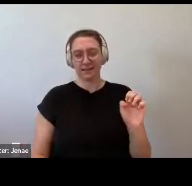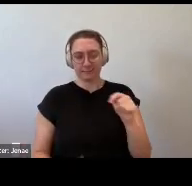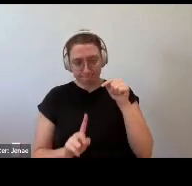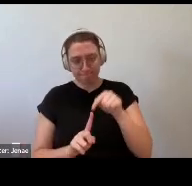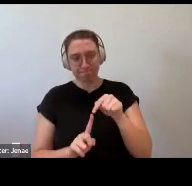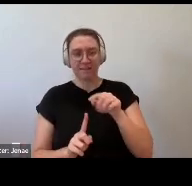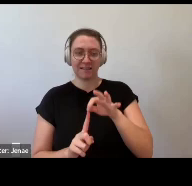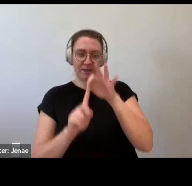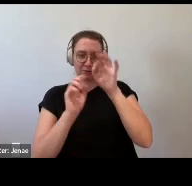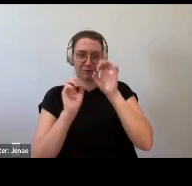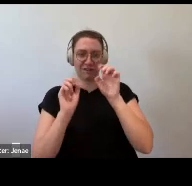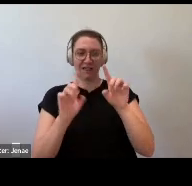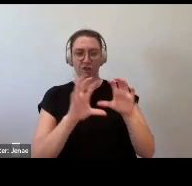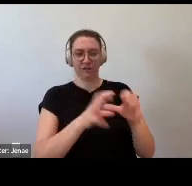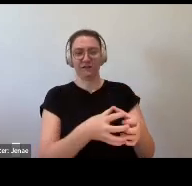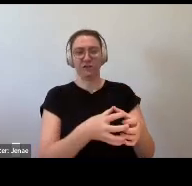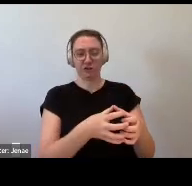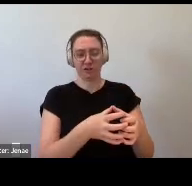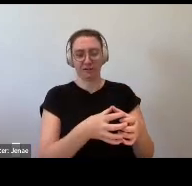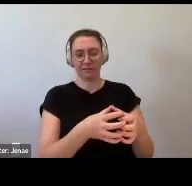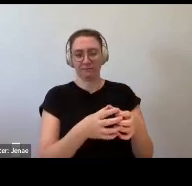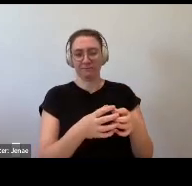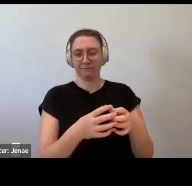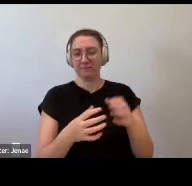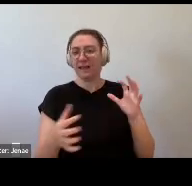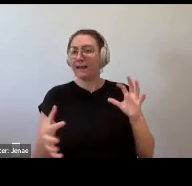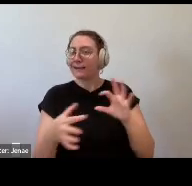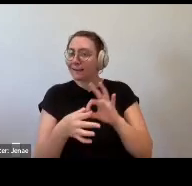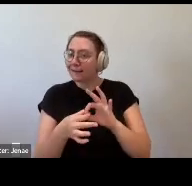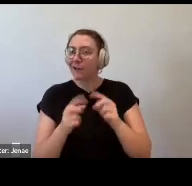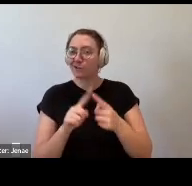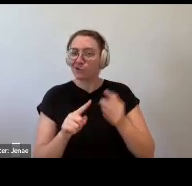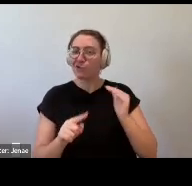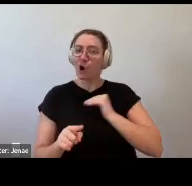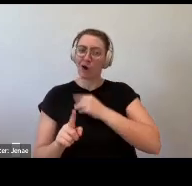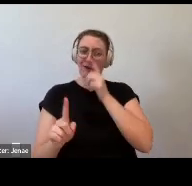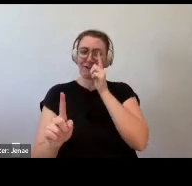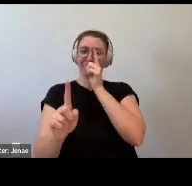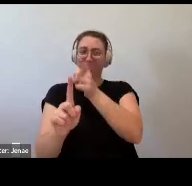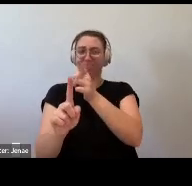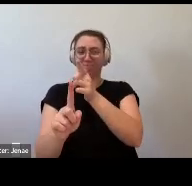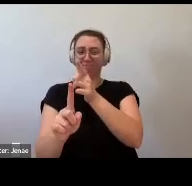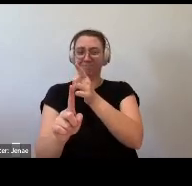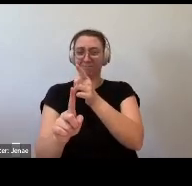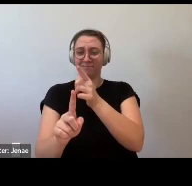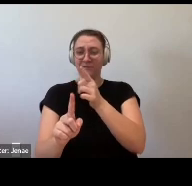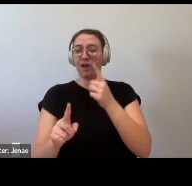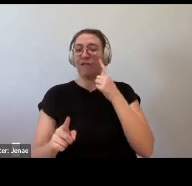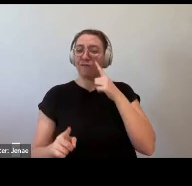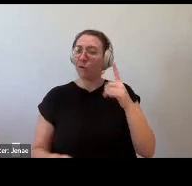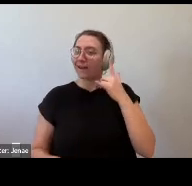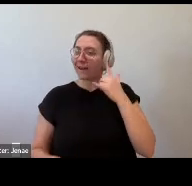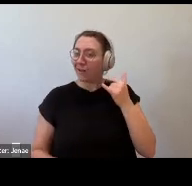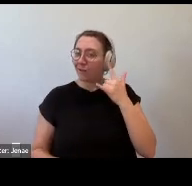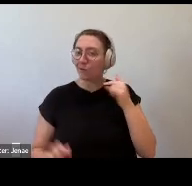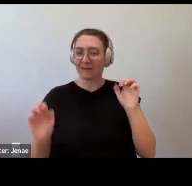división de educación especial, ya que se conecta con nuestras aspiraciones sobre cómo será la educación en California